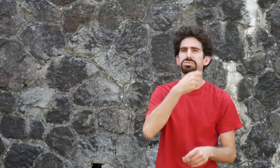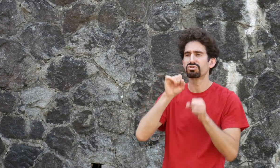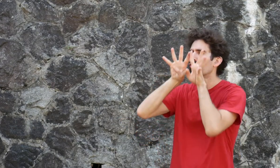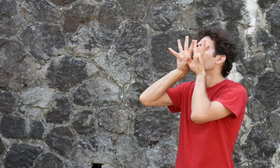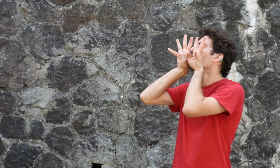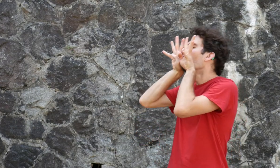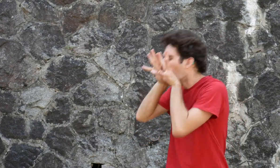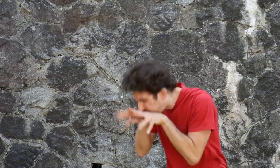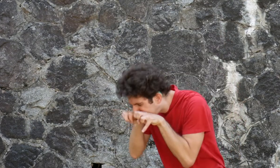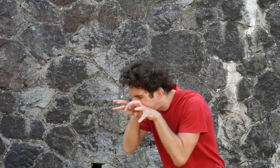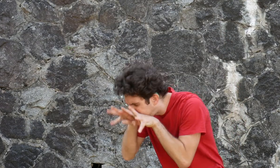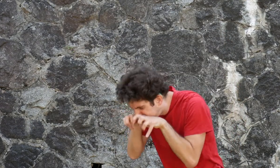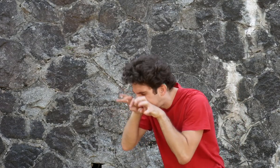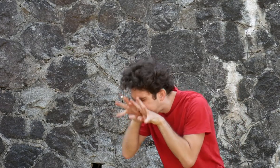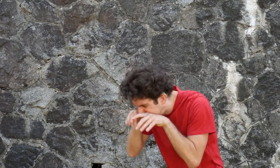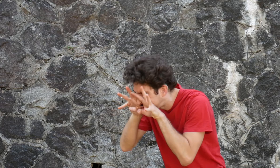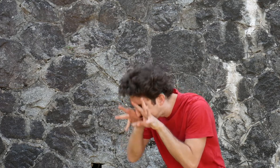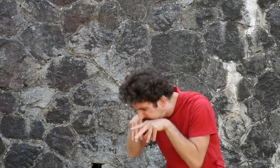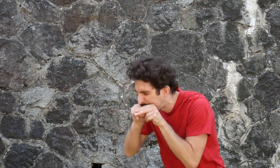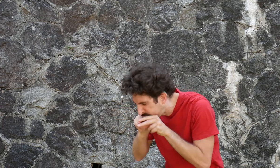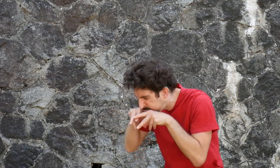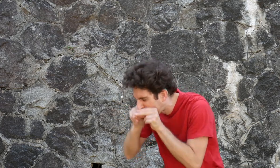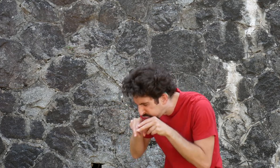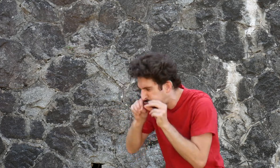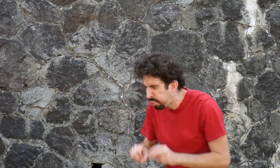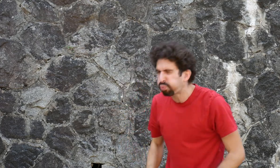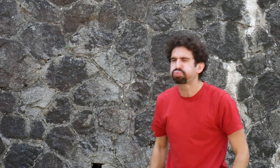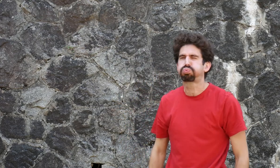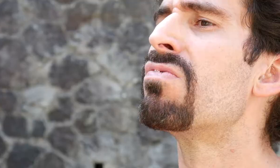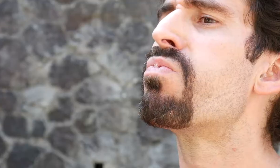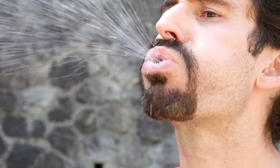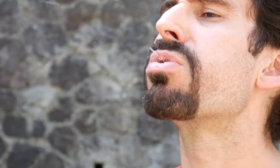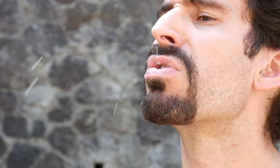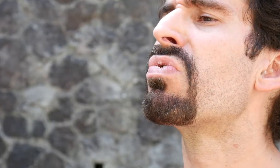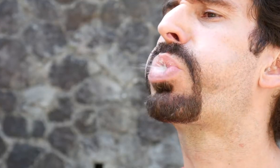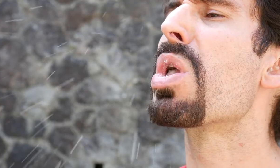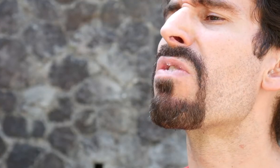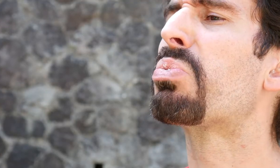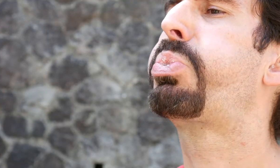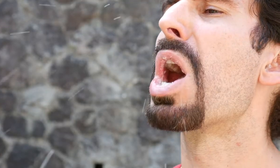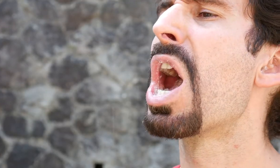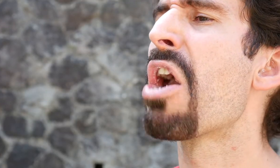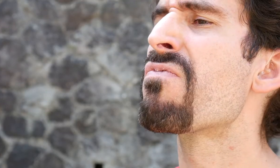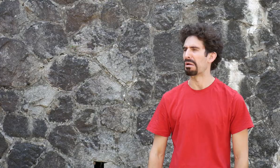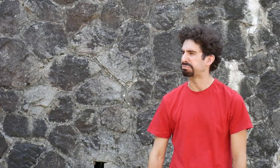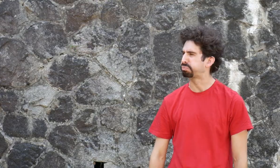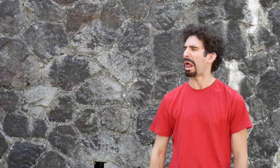dans le sable du fond marin. *Bouche pleine de sable*